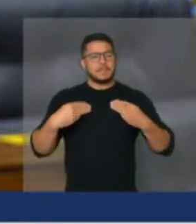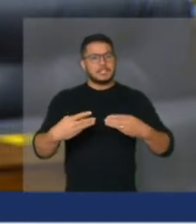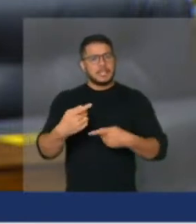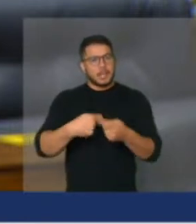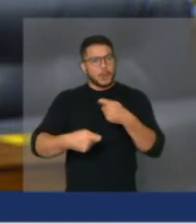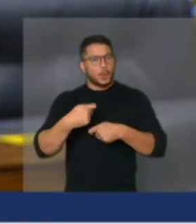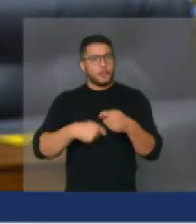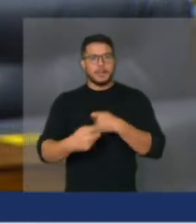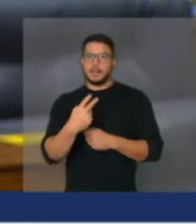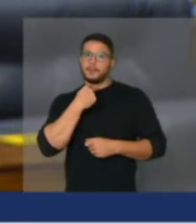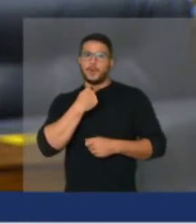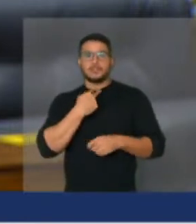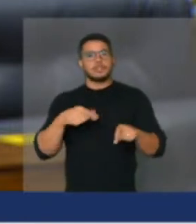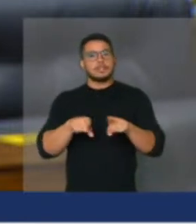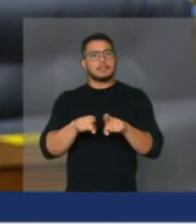CONFLITO DE INTERESSES. MAS A MATÉRIA QUE ESTÁ EM VOTAÇÃ